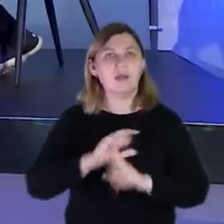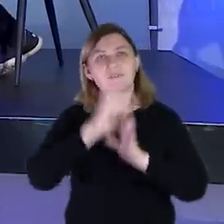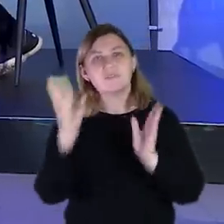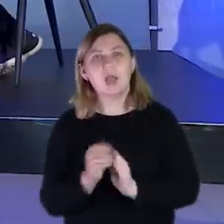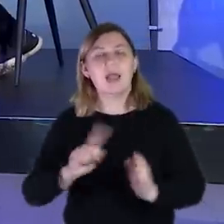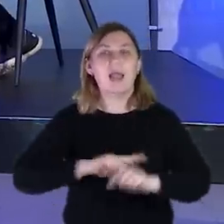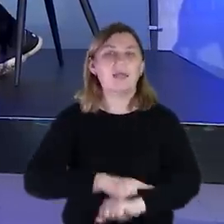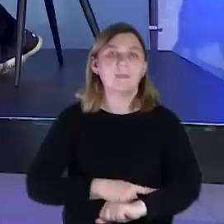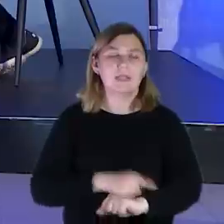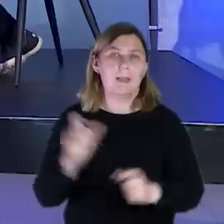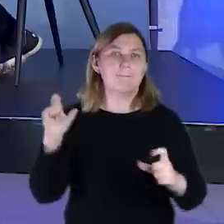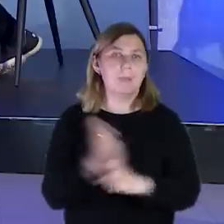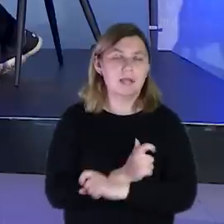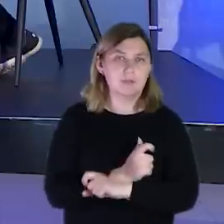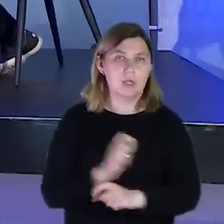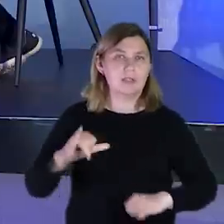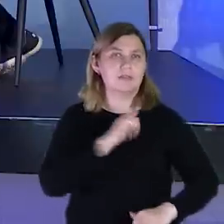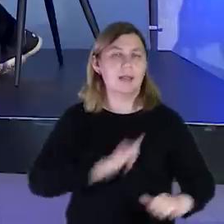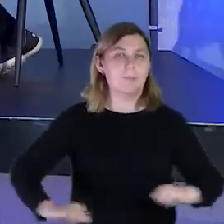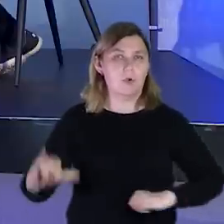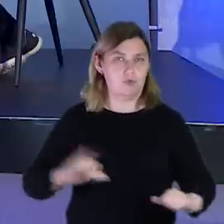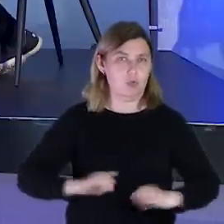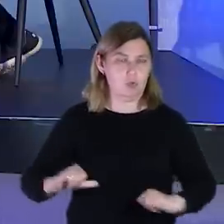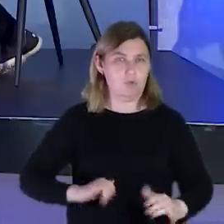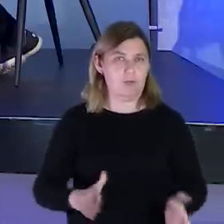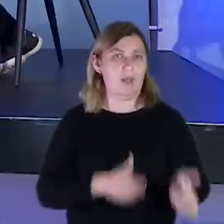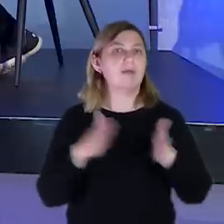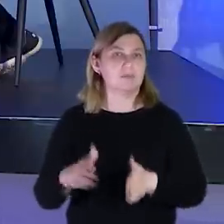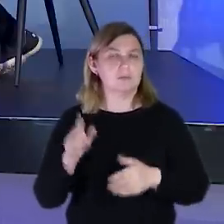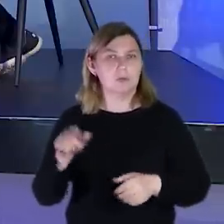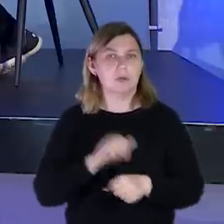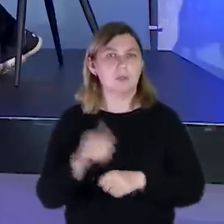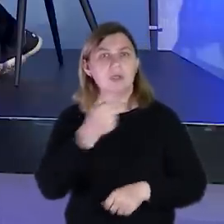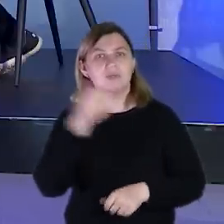administracją państwową i samorządową. Ale to już trzeba by było ten temat szerzej